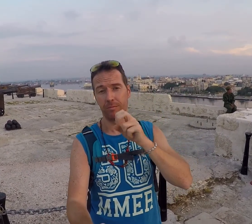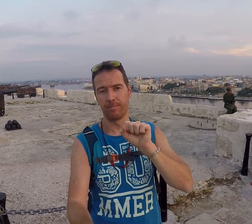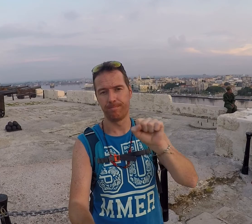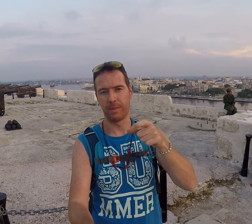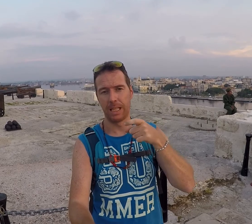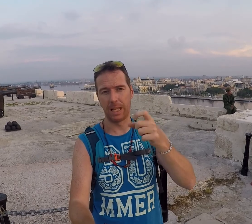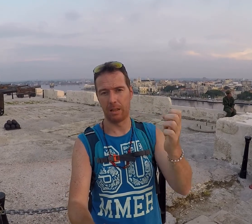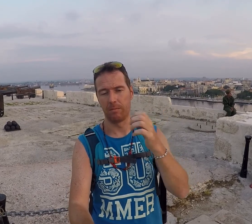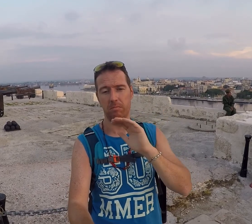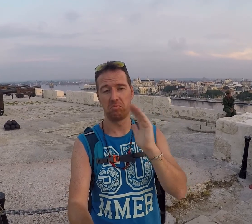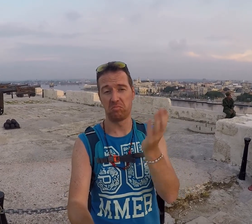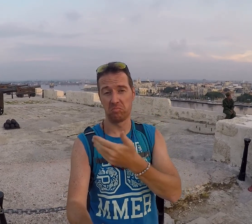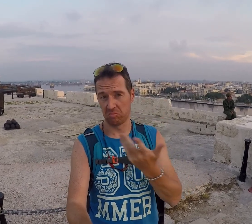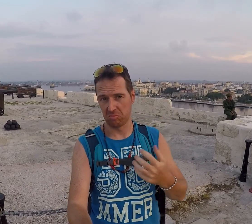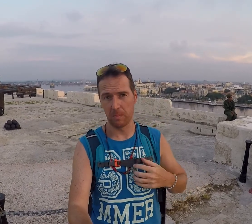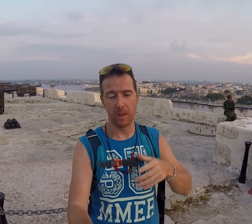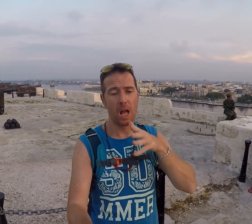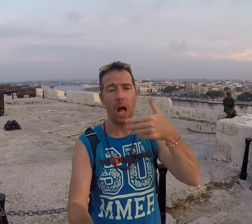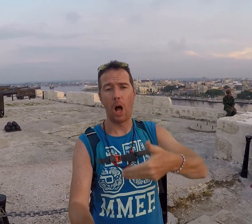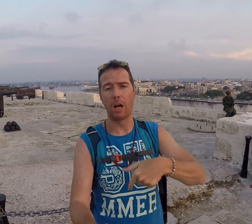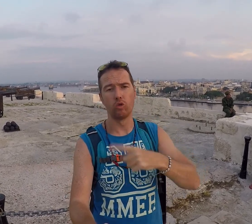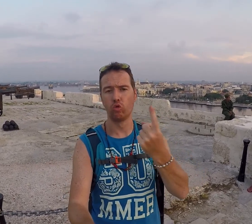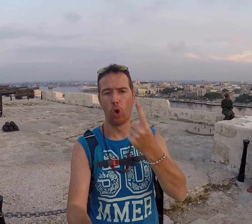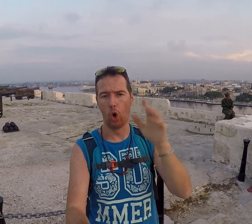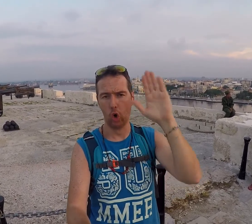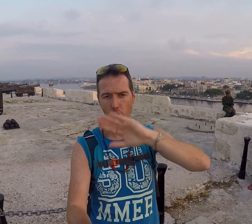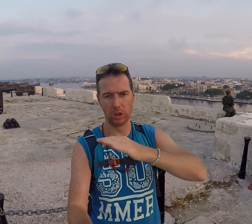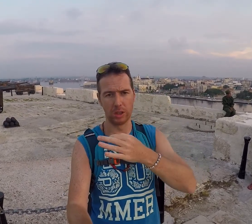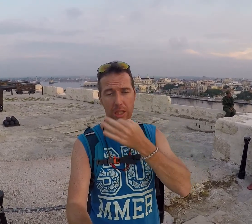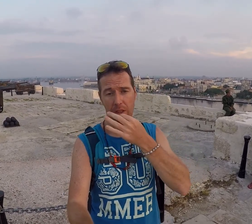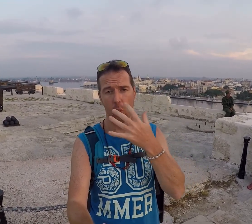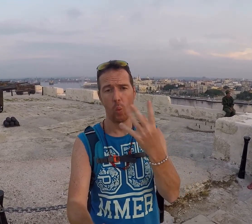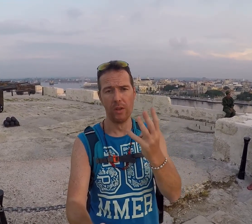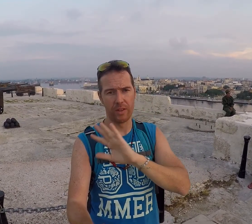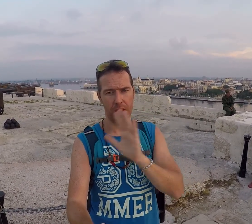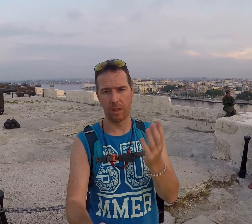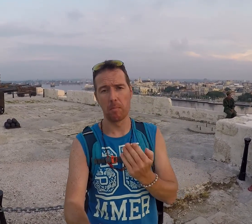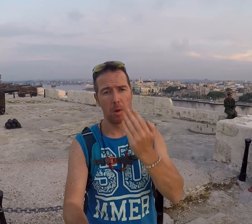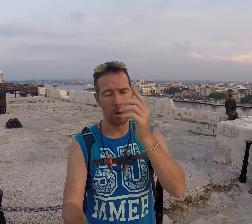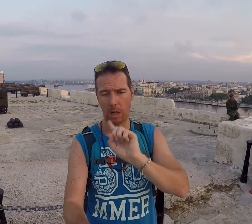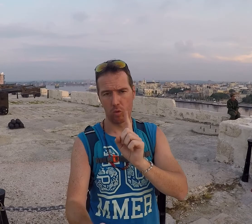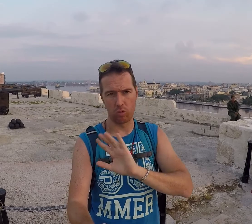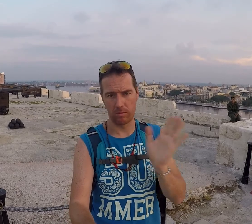... para evitar la entrada de los enemigos, actualmente solo se ofrece un cañonazo a las 21:00